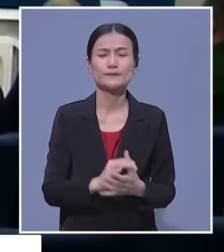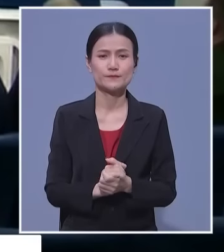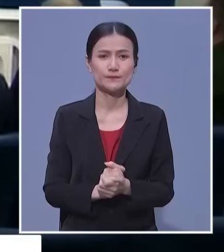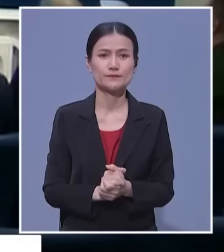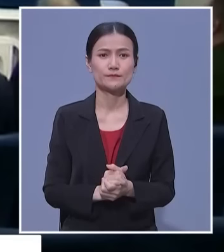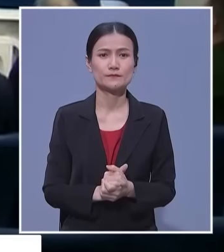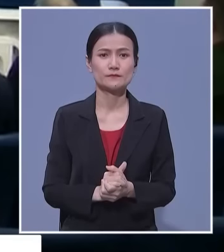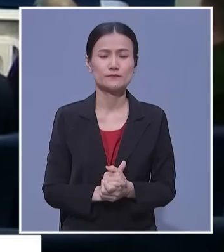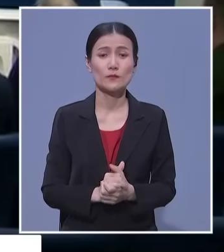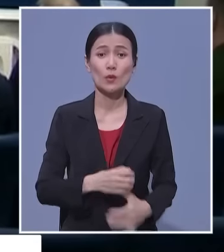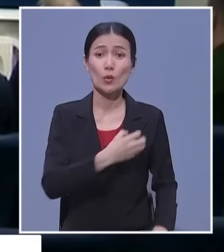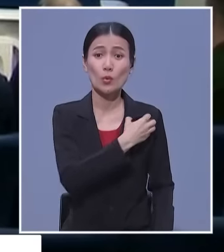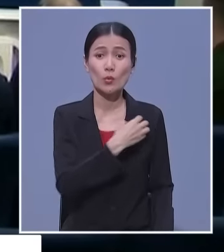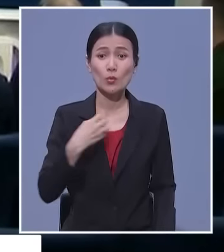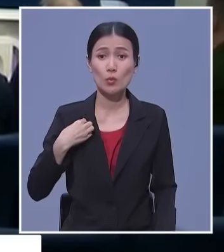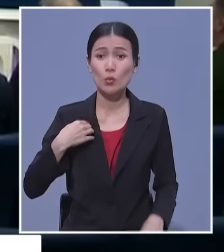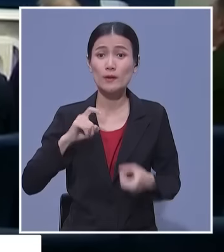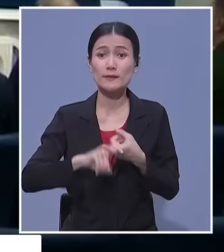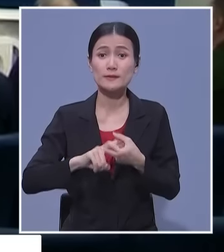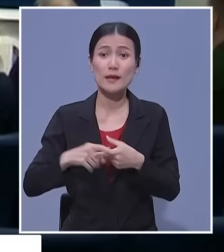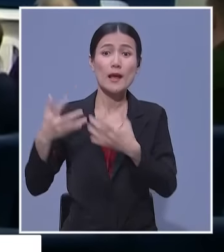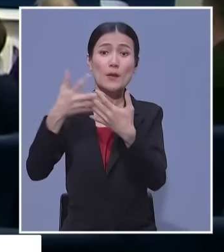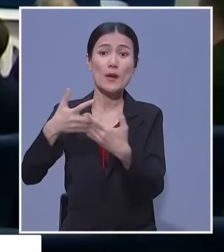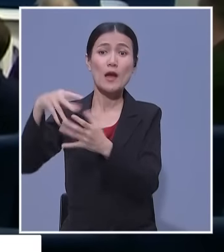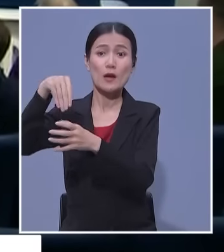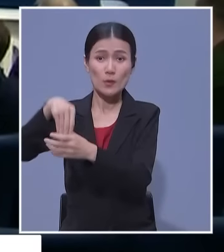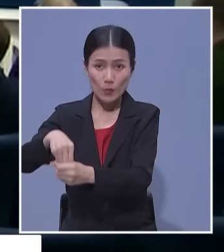ตำแหน่งเอกอัครราชทูตรัสเซียประจำสหรัฐมา ตั้งแต่ปี